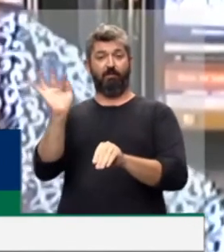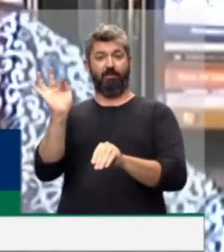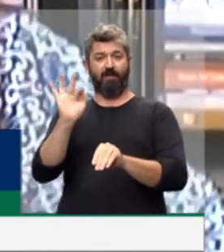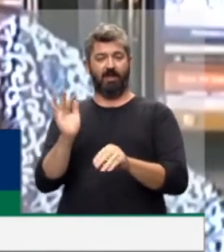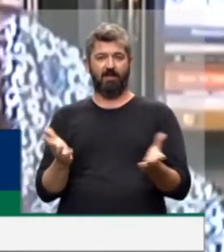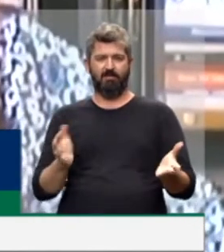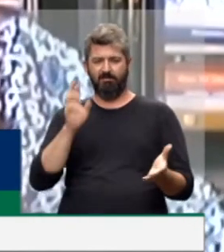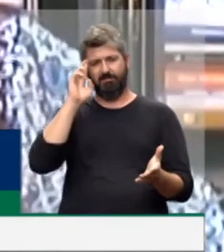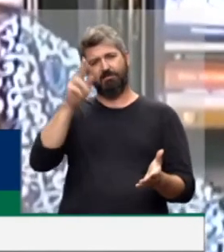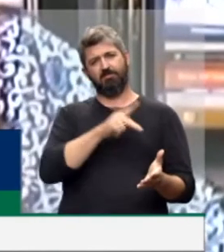NA POPULAÇÃO DAQUELE PAÍS IGUALMENTE CONTINENTAL IGUAL